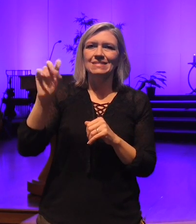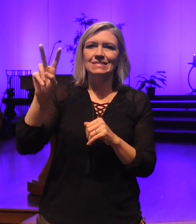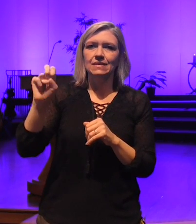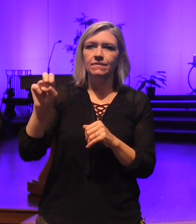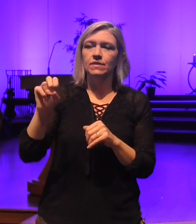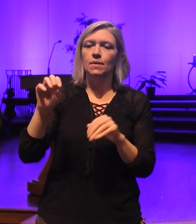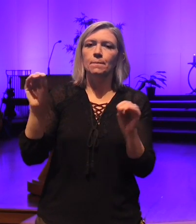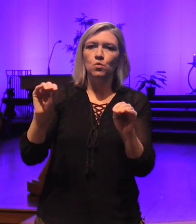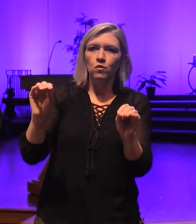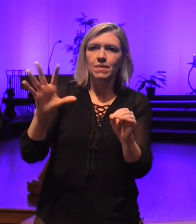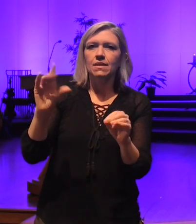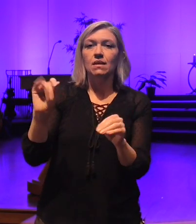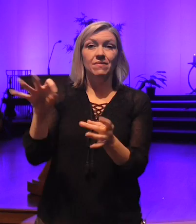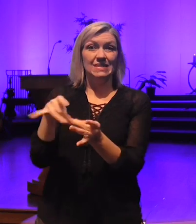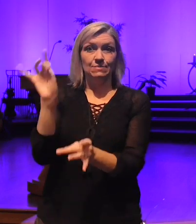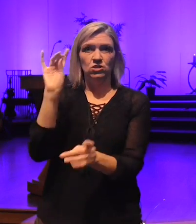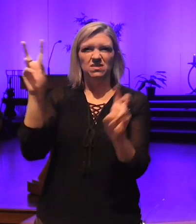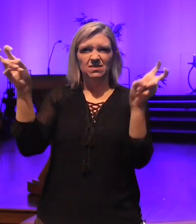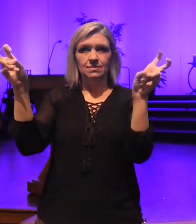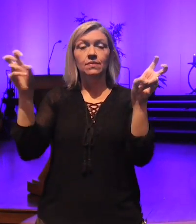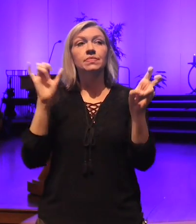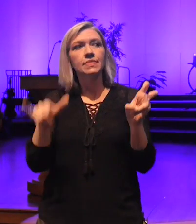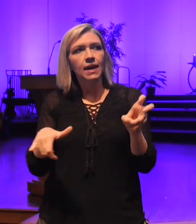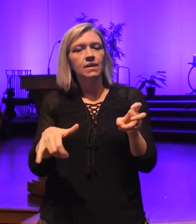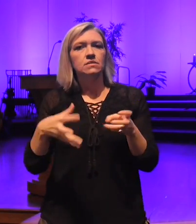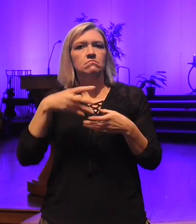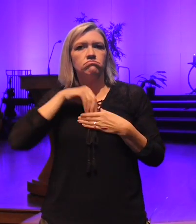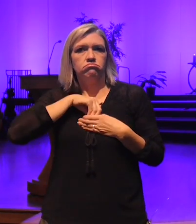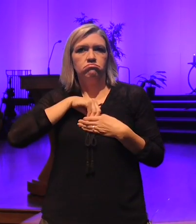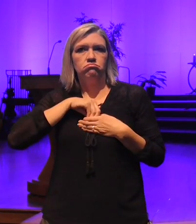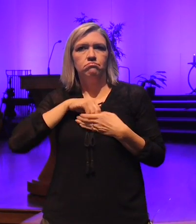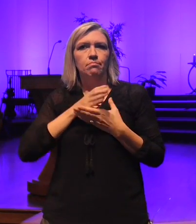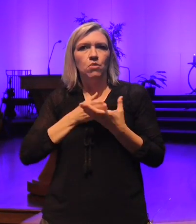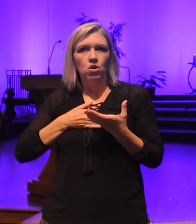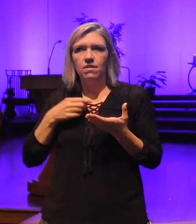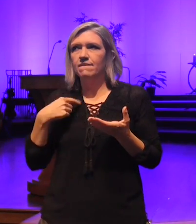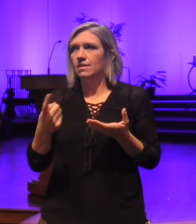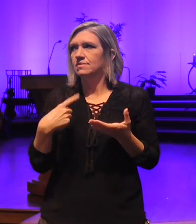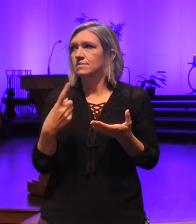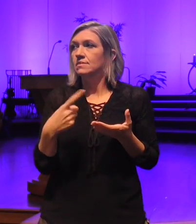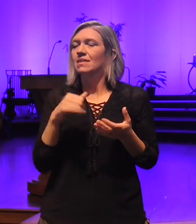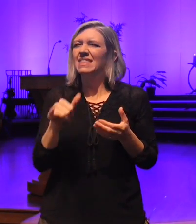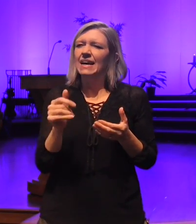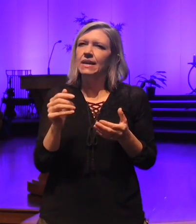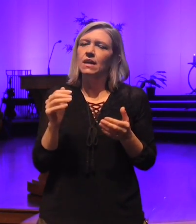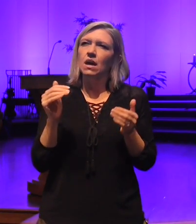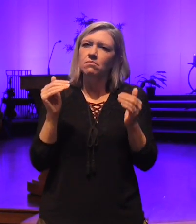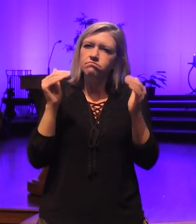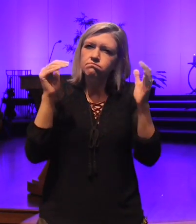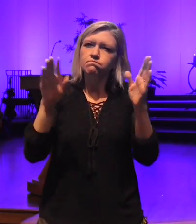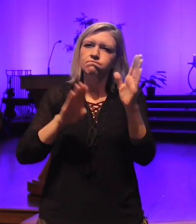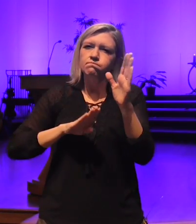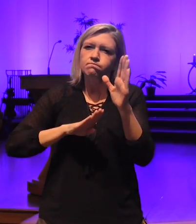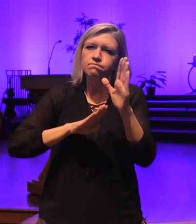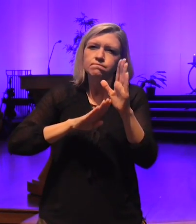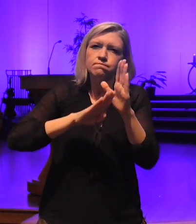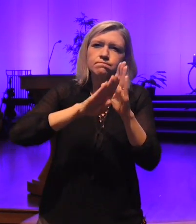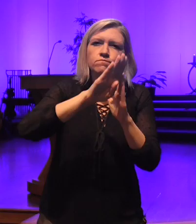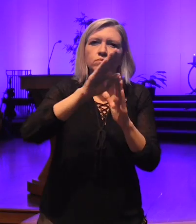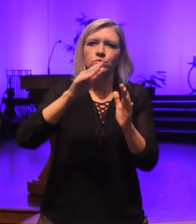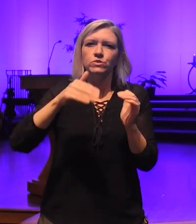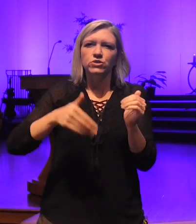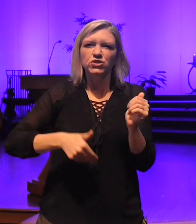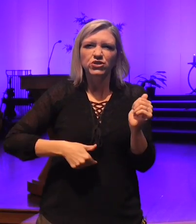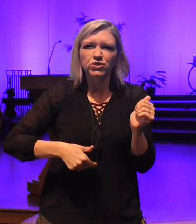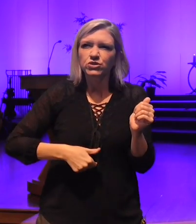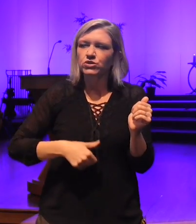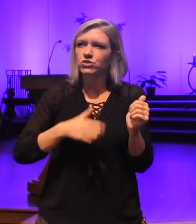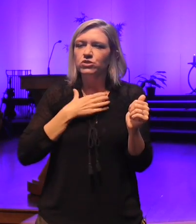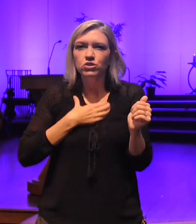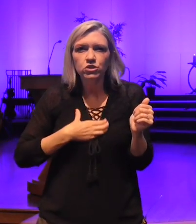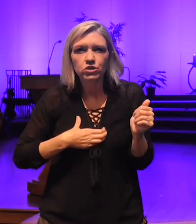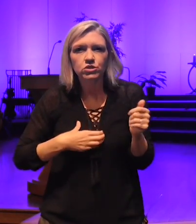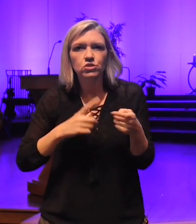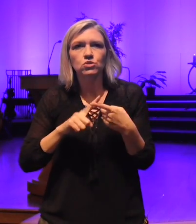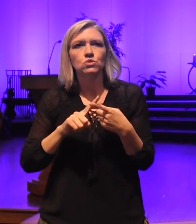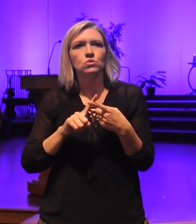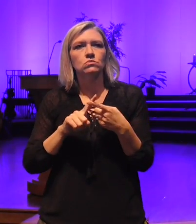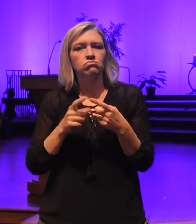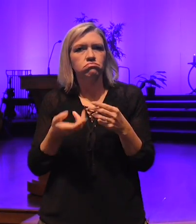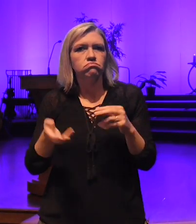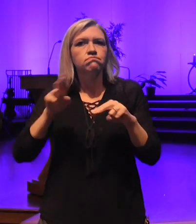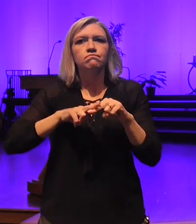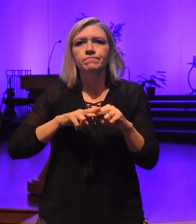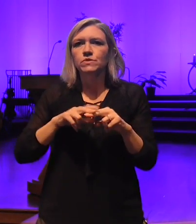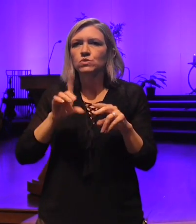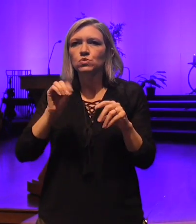que está entretejido en ti y en mí este impulso este impulso Progresivo superior de ser más de lo que la semilla divina